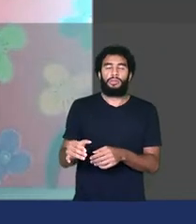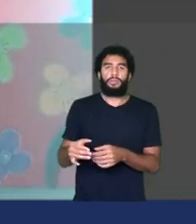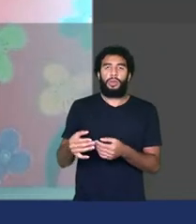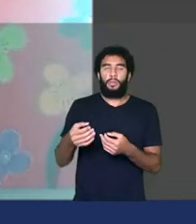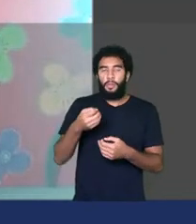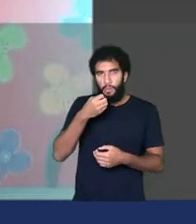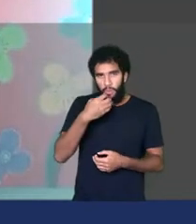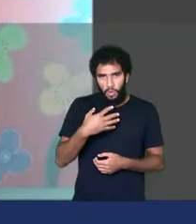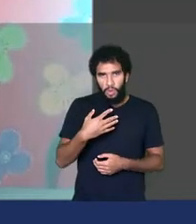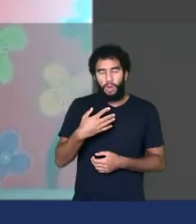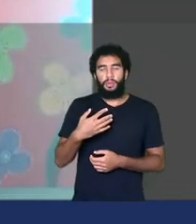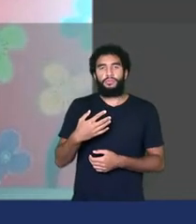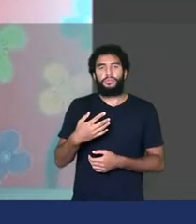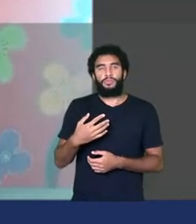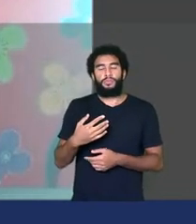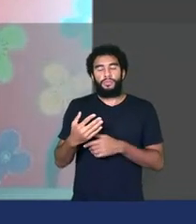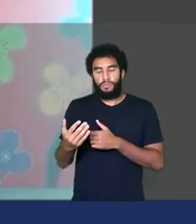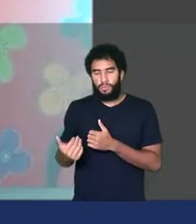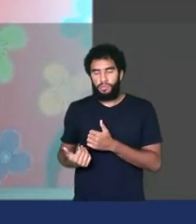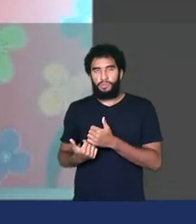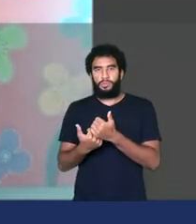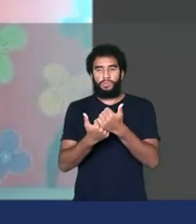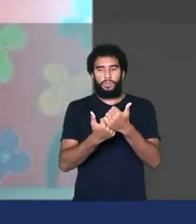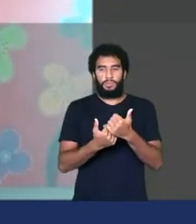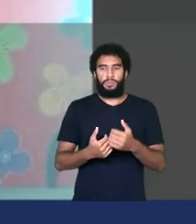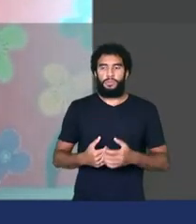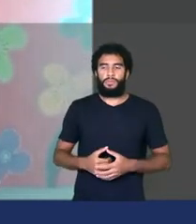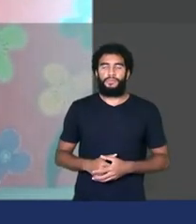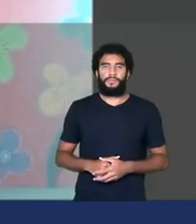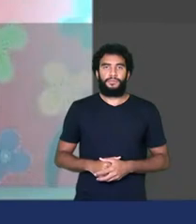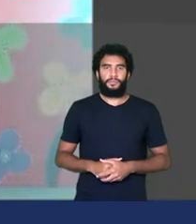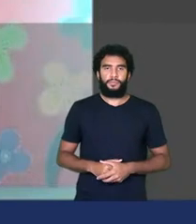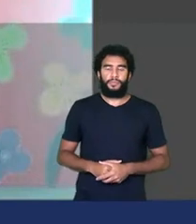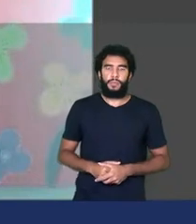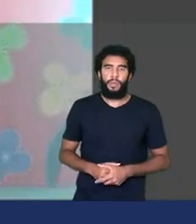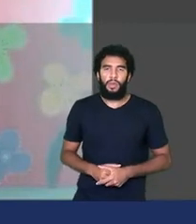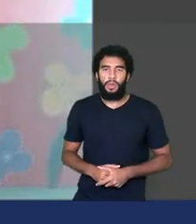ESSES BANCOS SÃO BALIZADORES PARA ENFRENTAR ESSA AGIOTAGEM INTERNACIONAL QUE É FEITA POR ALGUNS BANCOS, A EXEMPLO DO